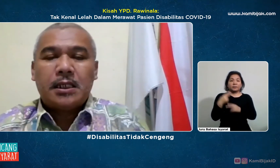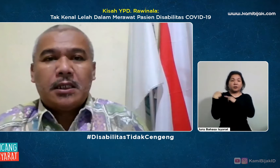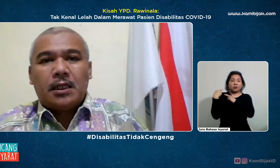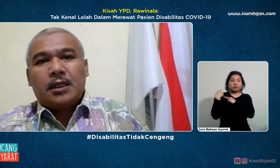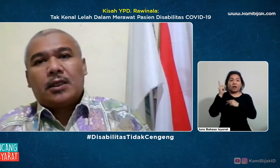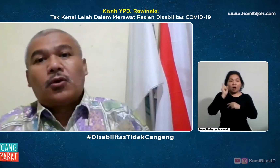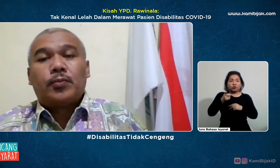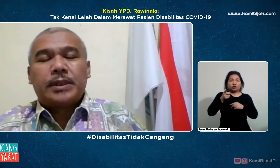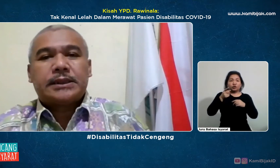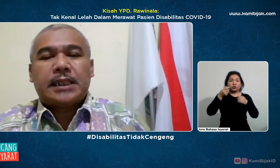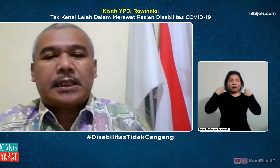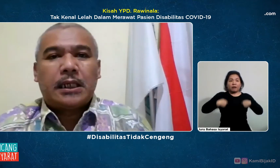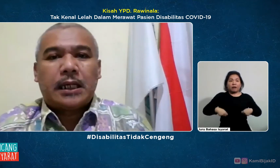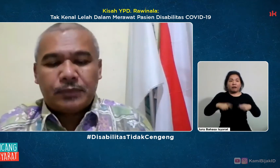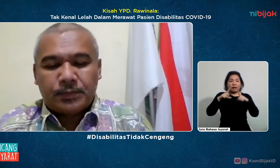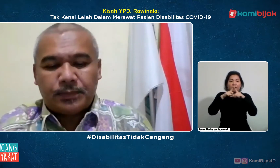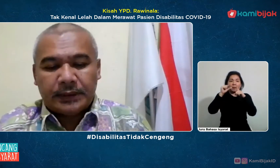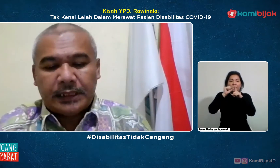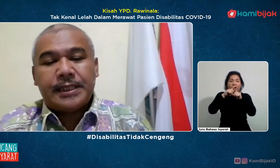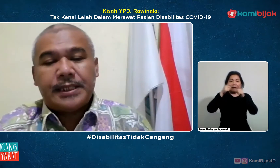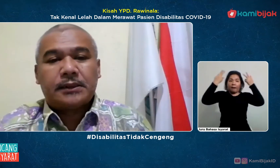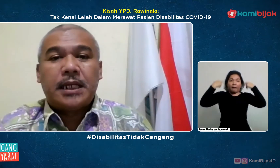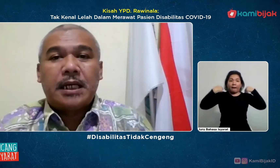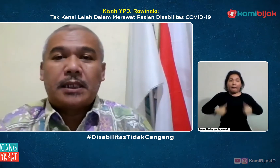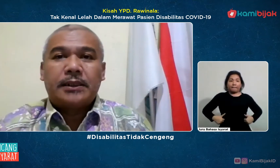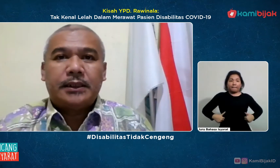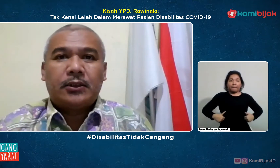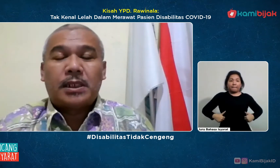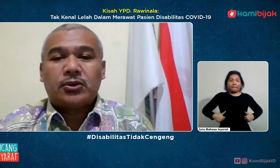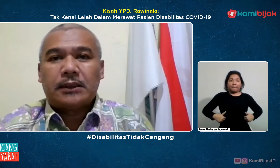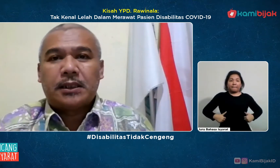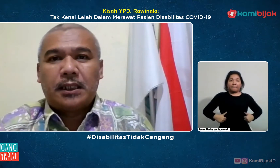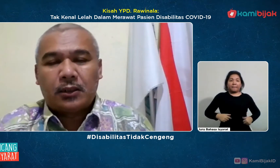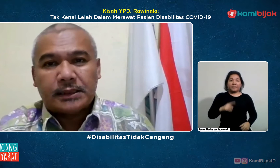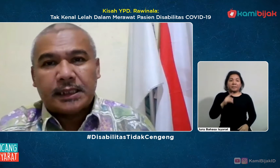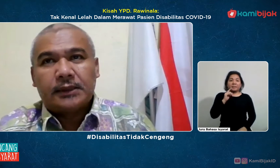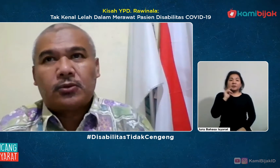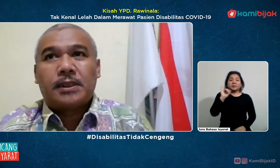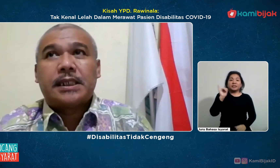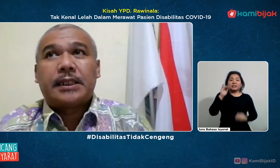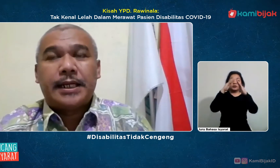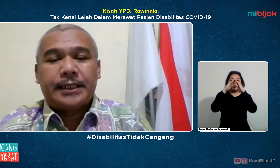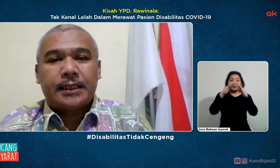secara komplit secara lengkap seperti apa yang dilakukan di rumah sakit lain.